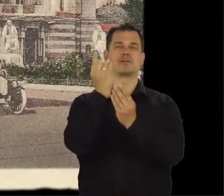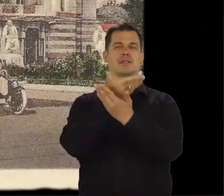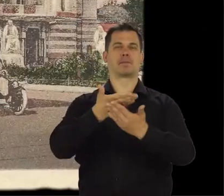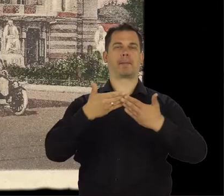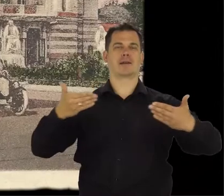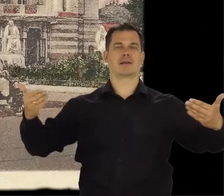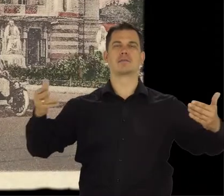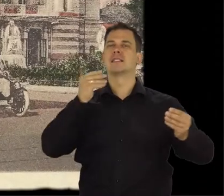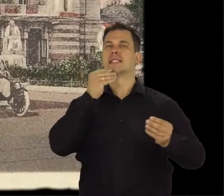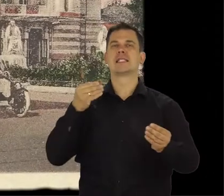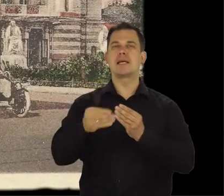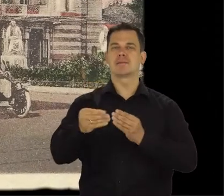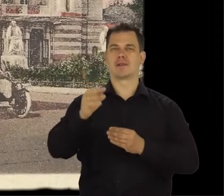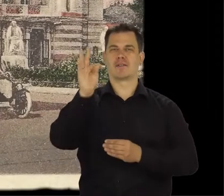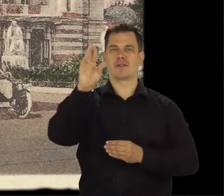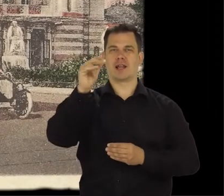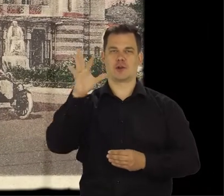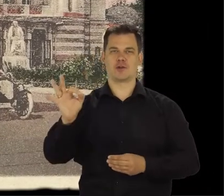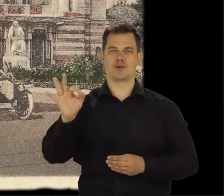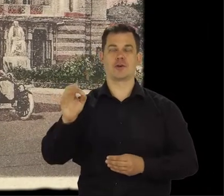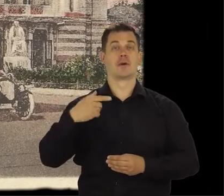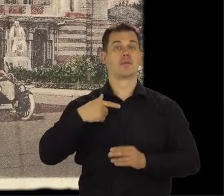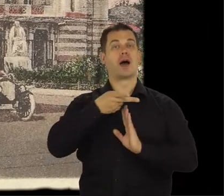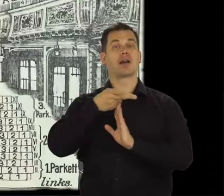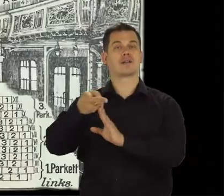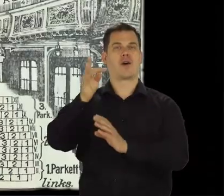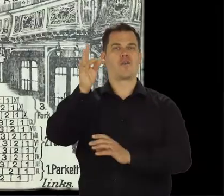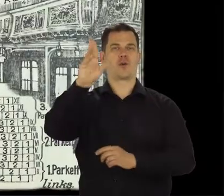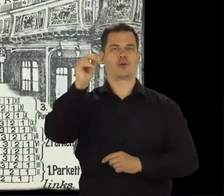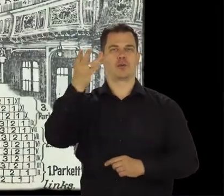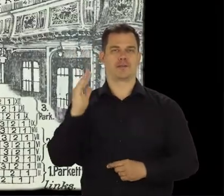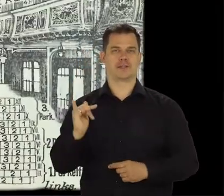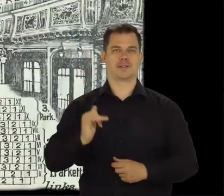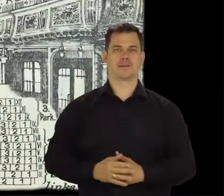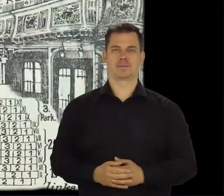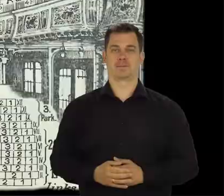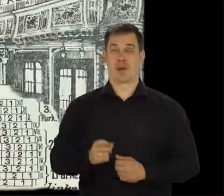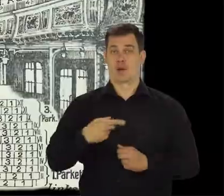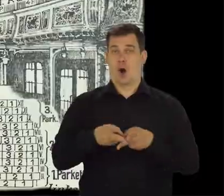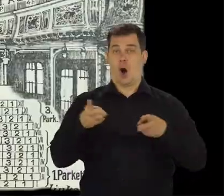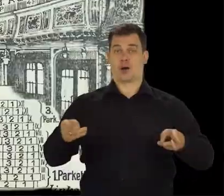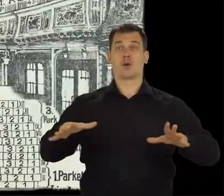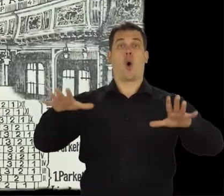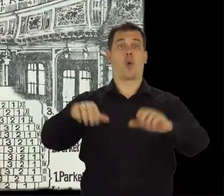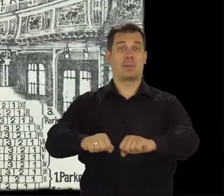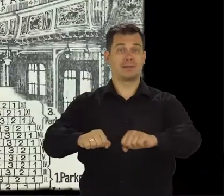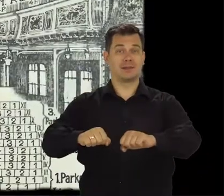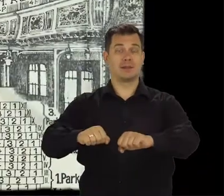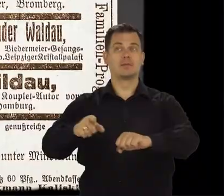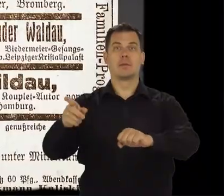„Zemsta” Aleksandra Fredry w reżyserii Franciszka Frączkowskiego. W okresie okupacji w toruńskim gmachu teatralnym